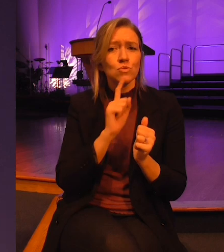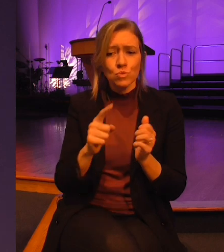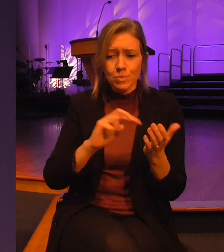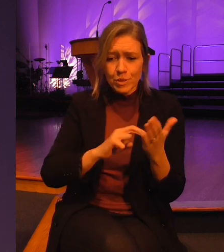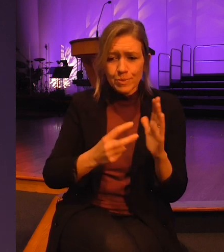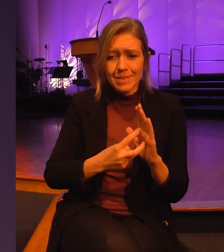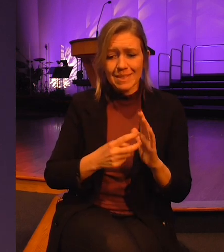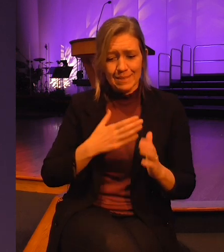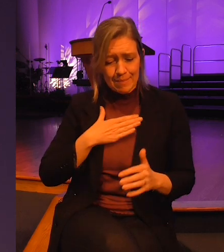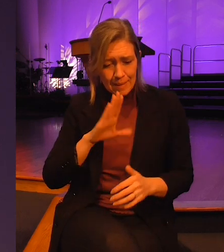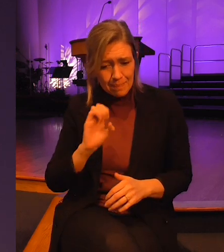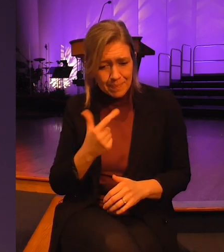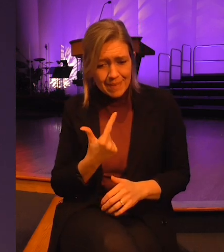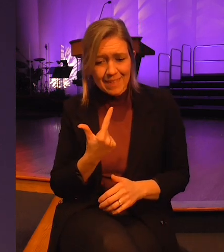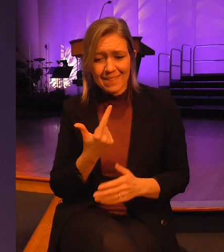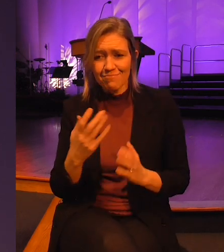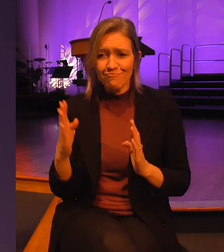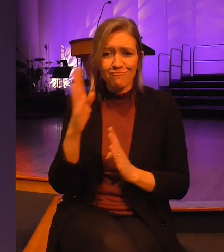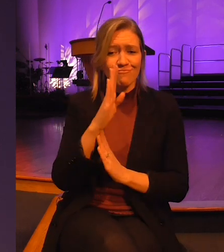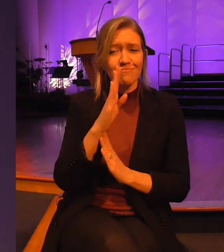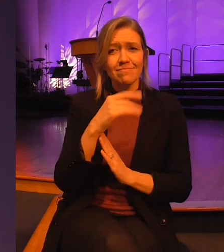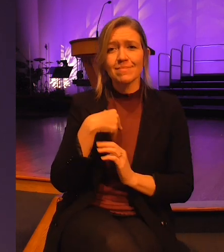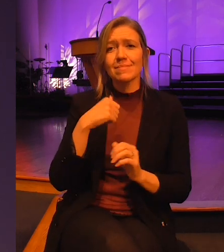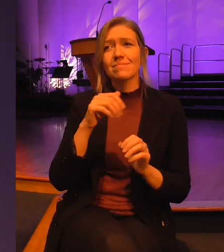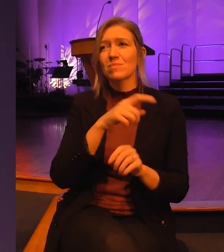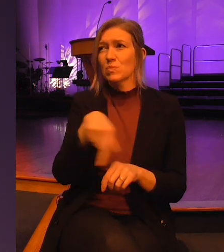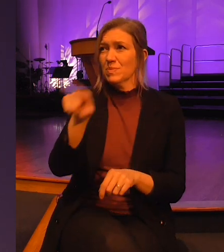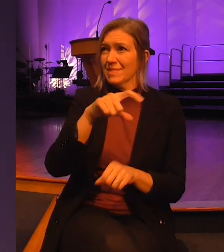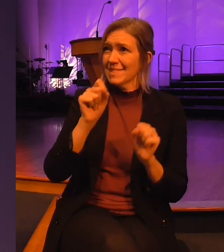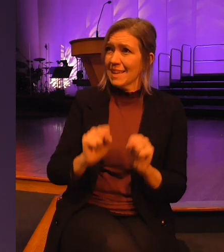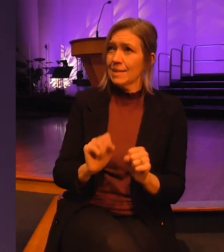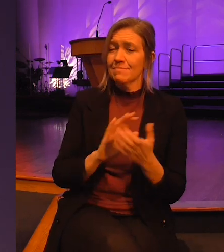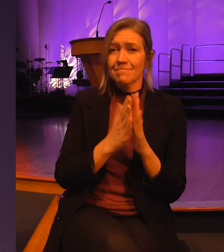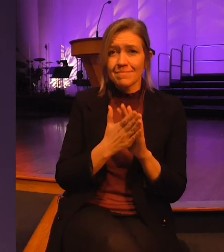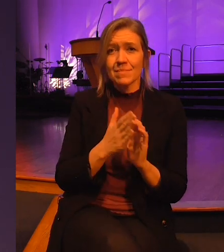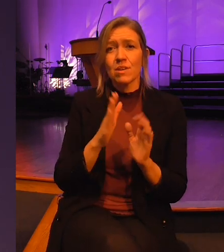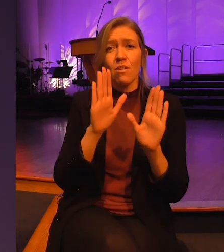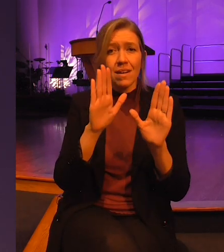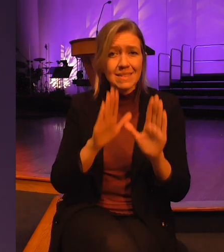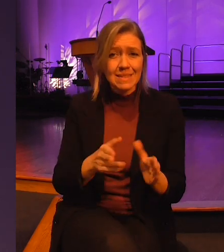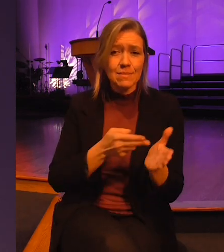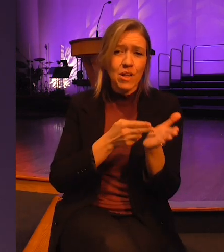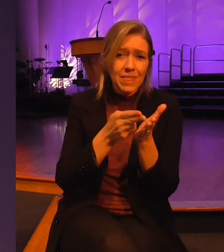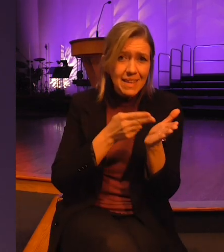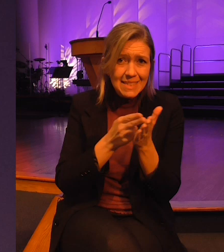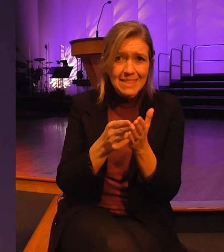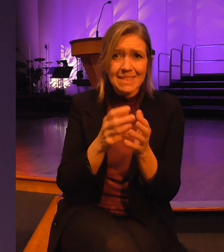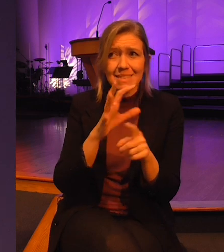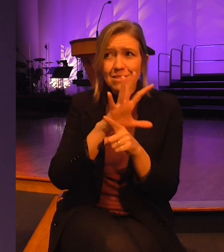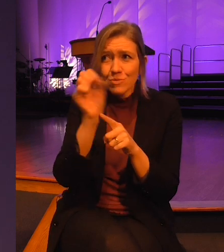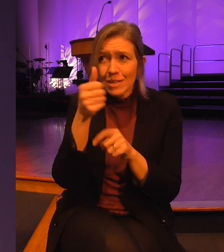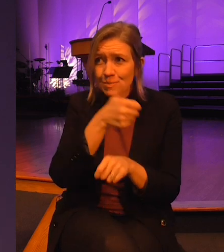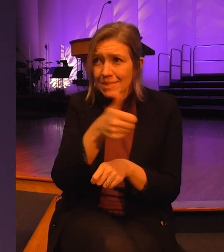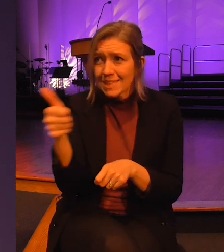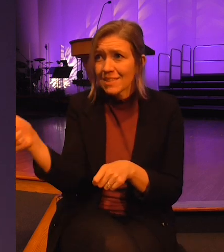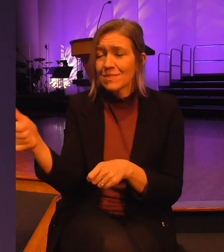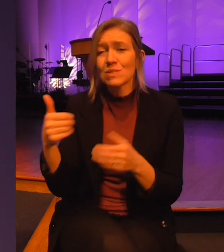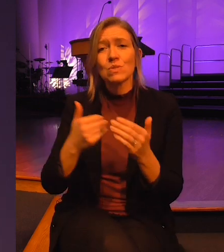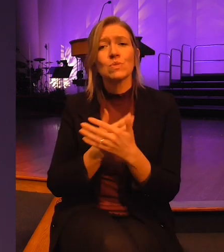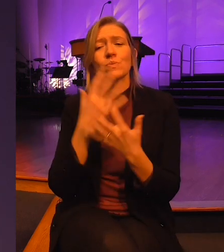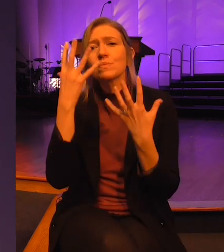auténtico e increíble ser en Newfound y maneras maravillosas de profundización y expiración gozosas,